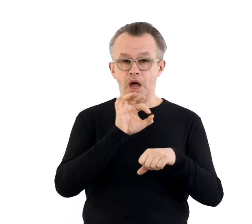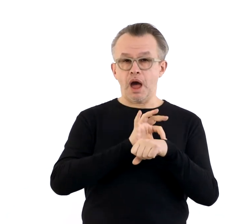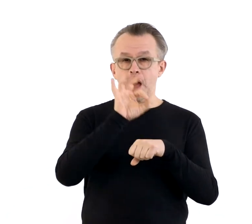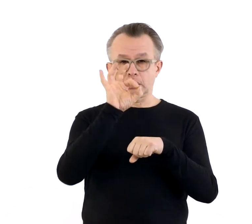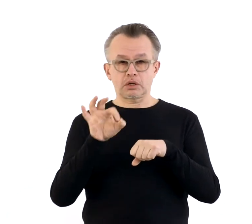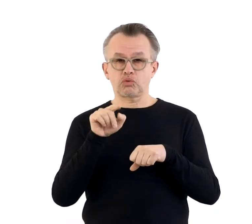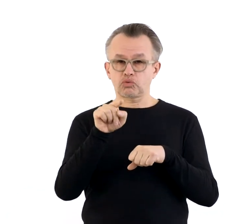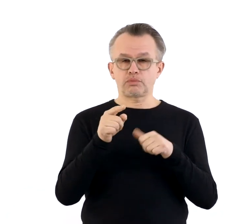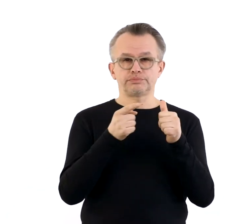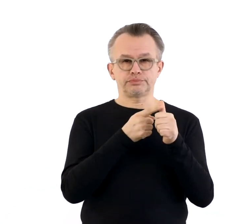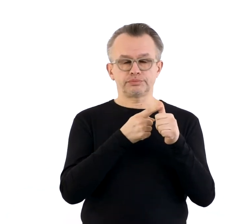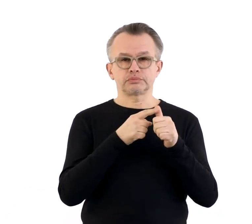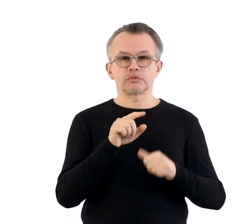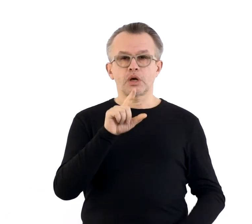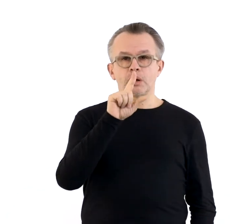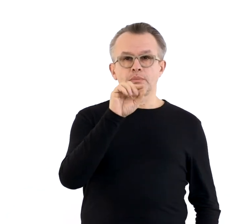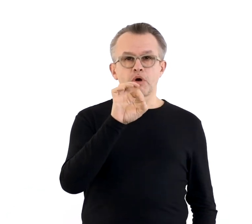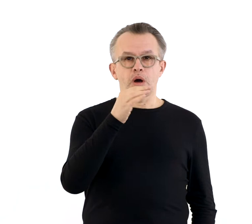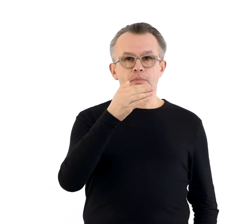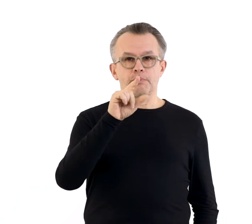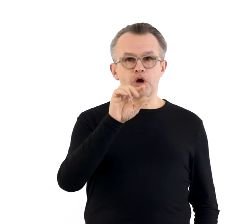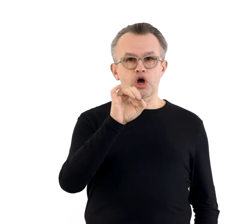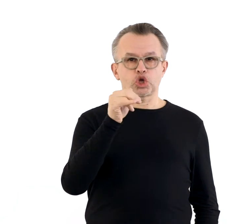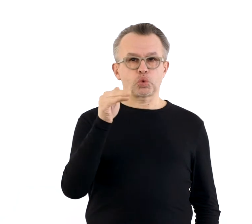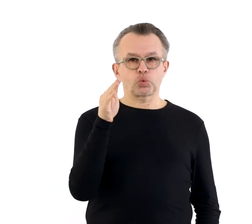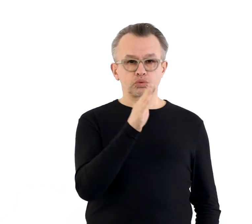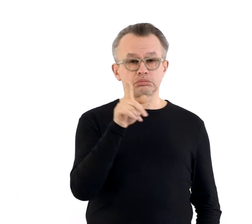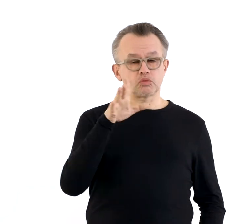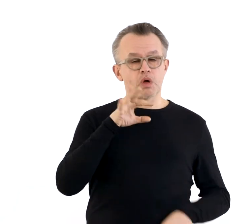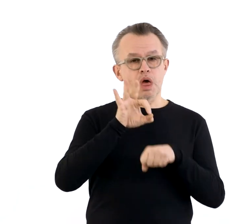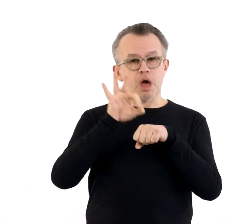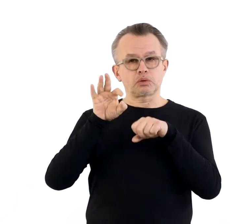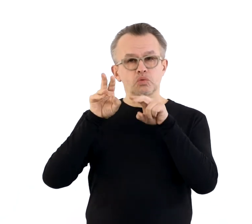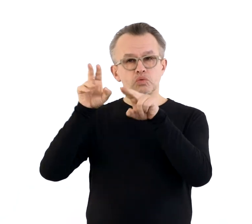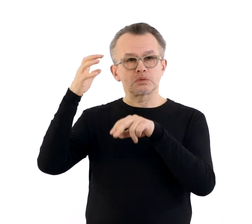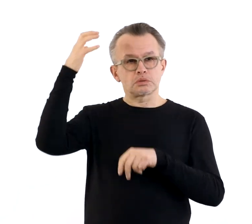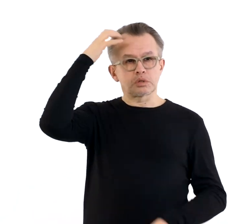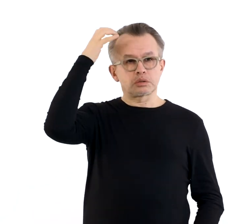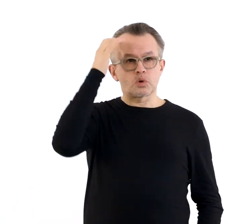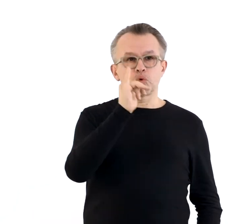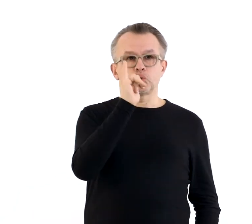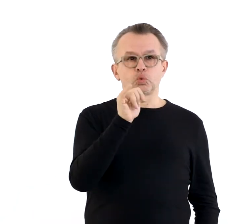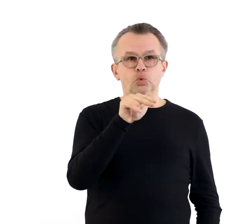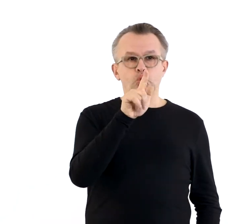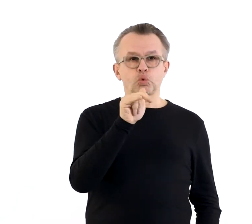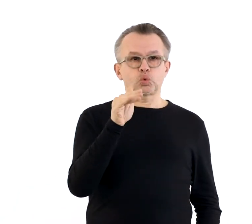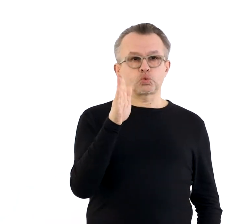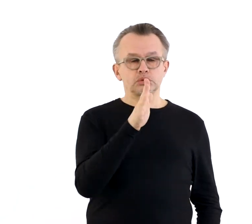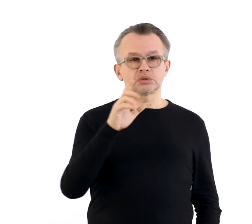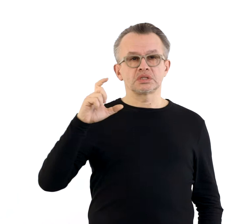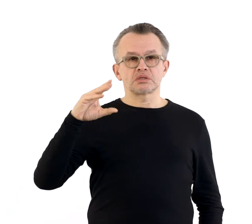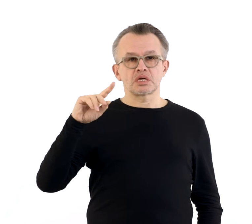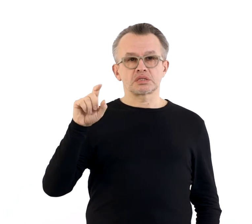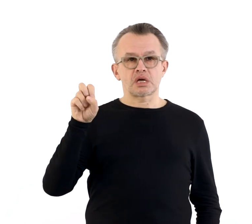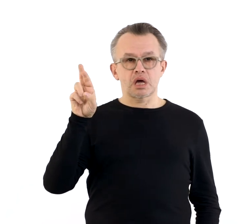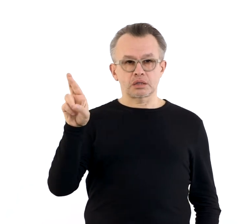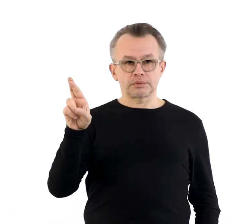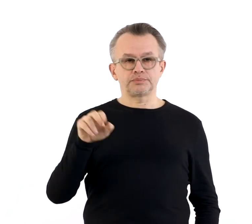Pomponiusz - architekt Juliusza Cezara,